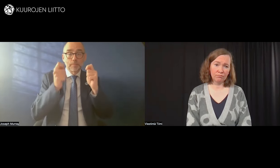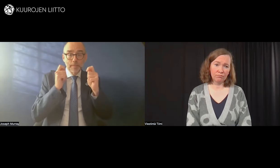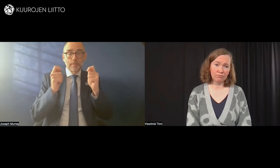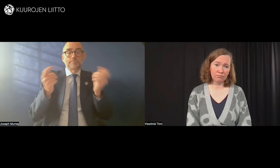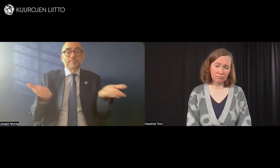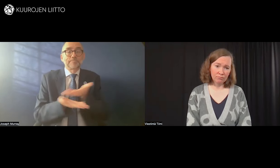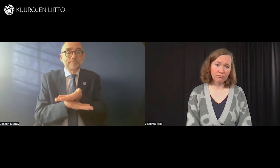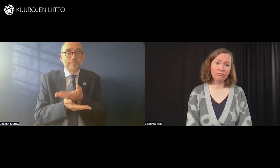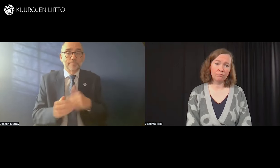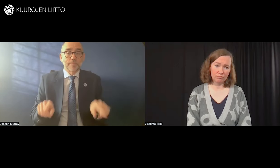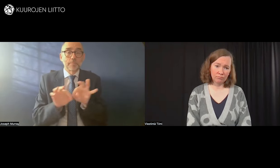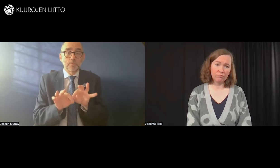Tämä on tärkeätä.